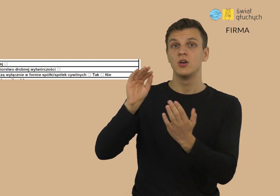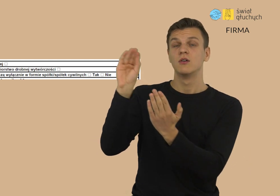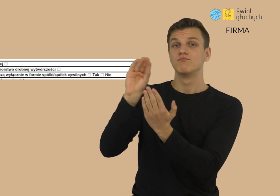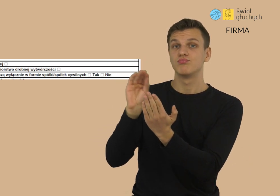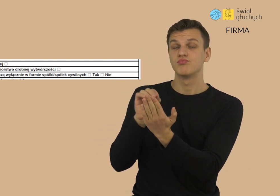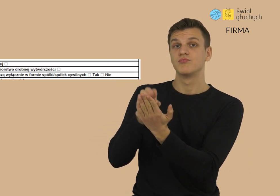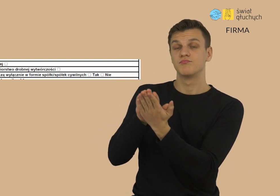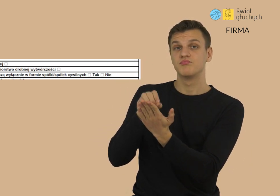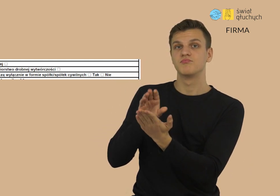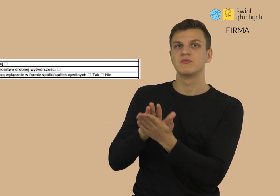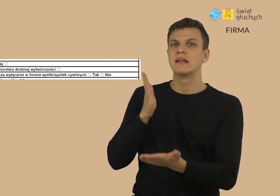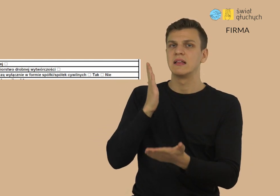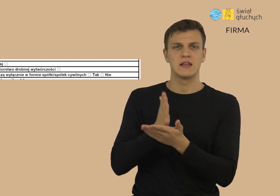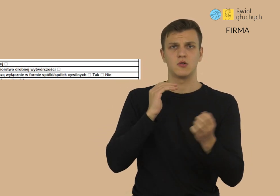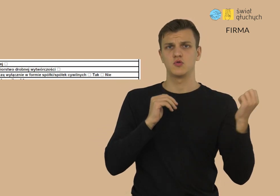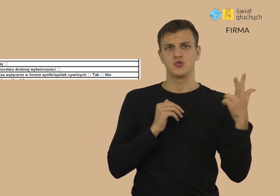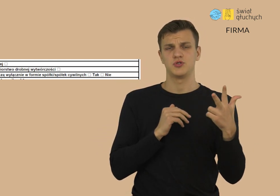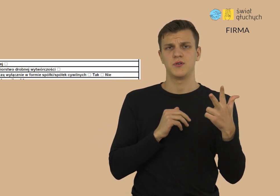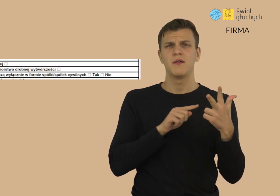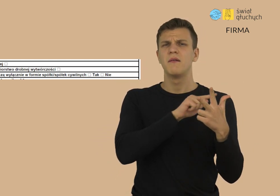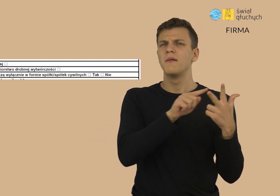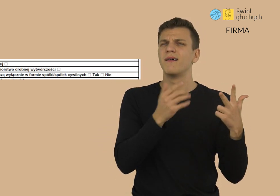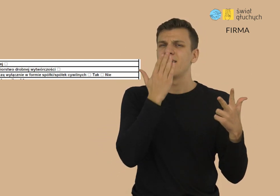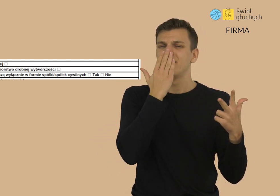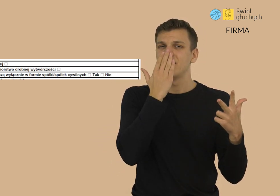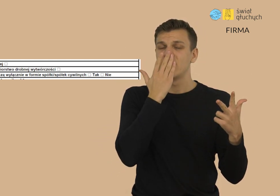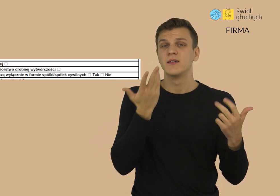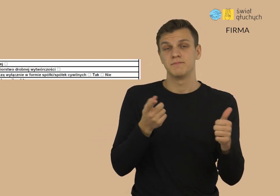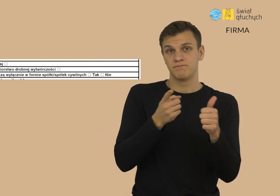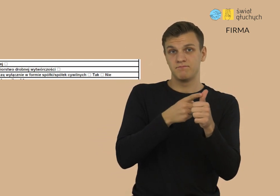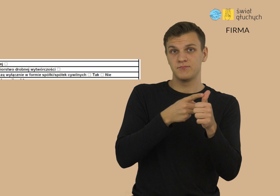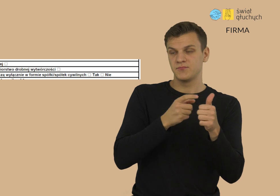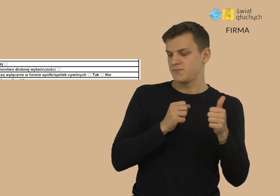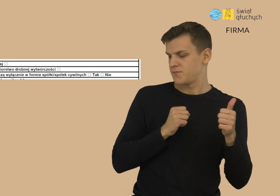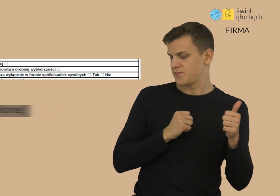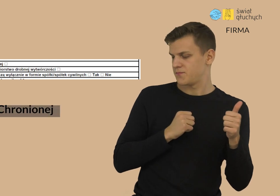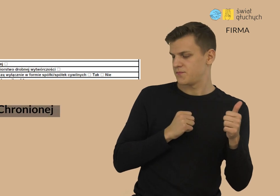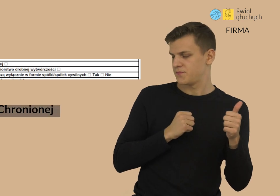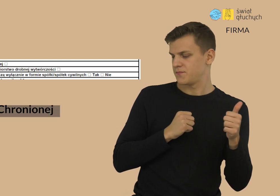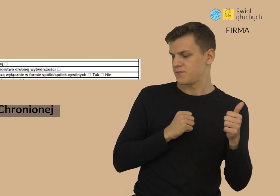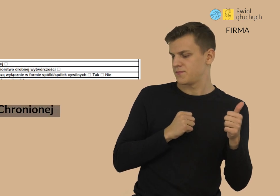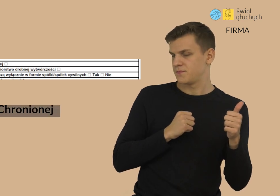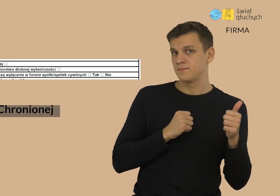Wypełniasz je tylko 3 przypadkach gdy prowadzisz: pierwszy – Zakład Pracy Chronionej;